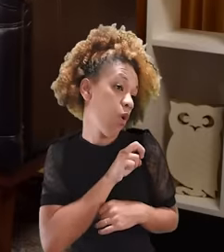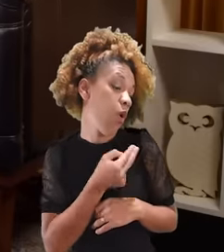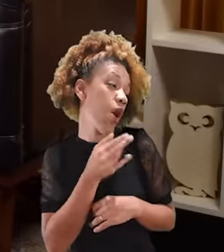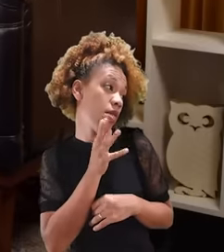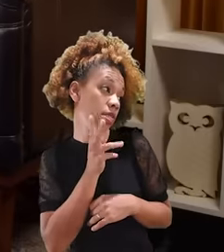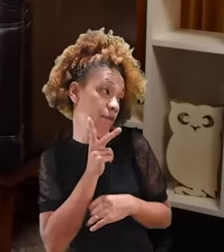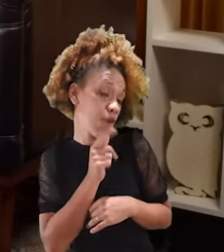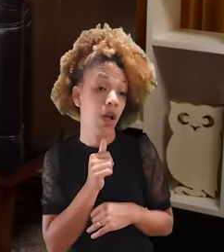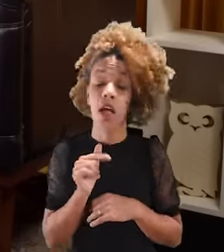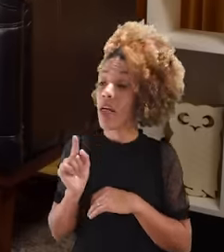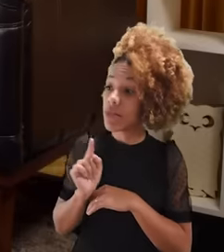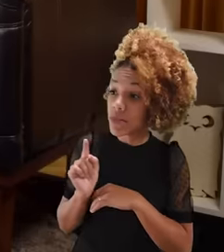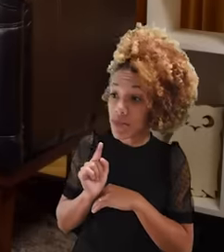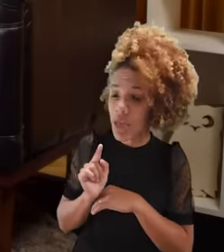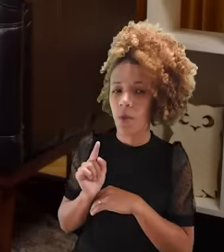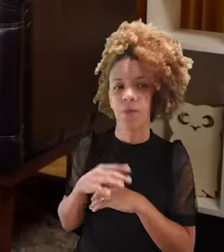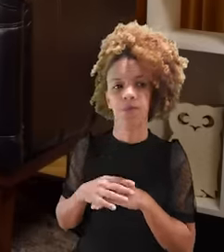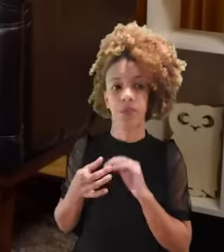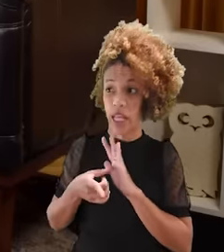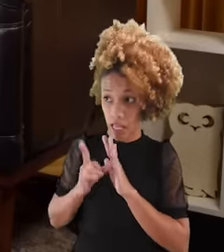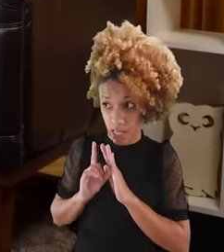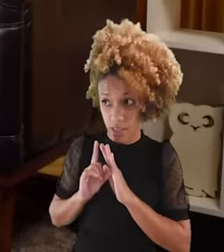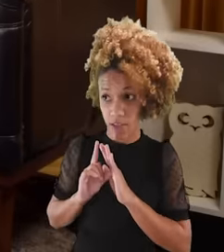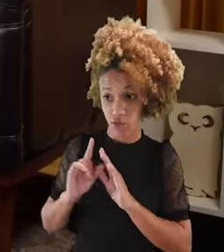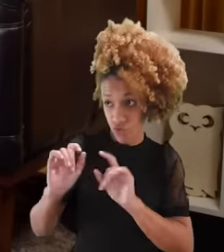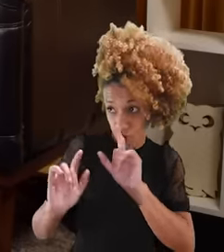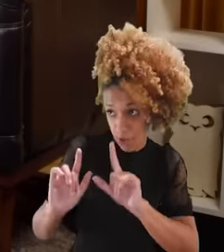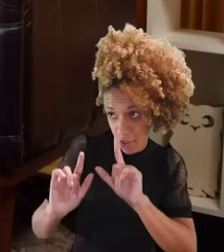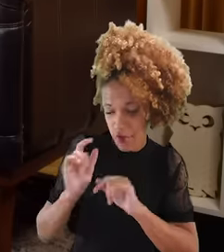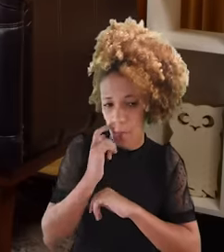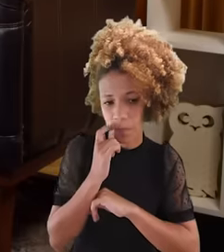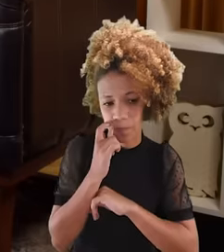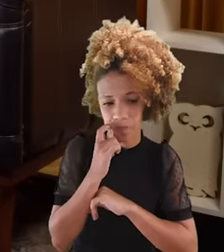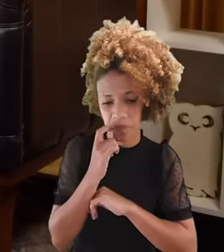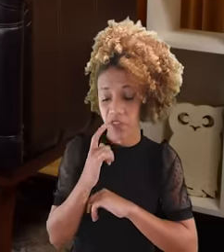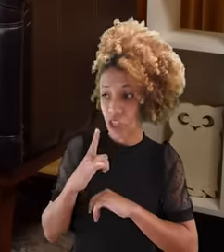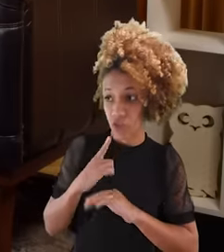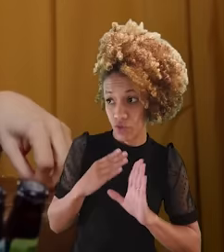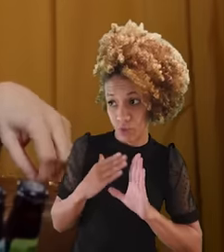muito tempo você ficou em conflito Fiz antes de fazer televisão eu eu eu a gente fez o piloto e